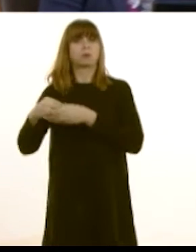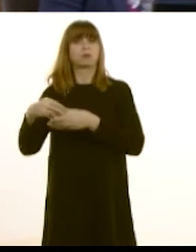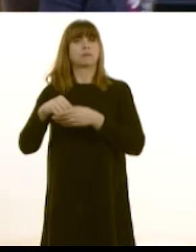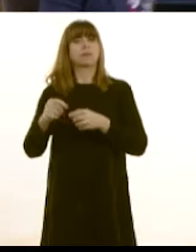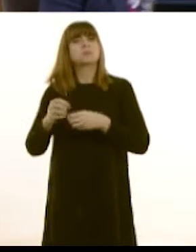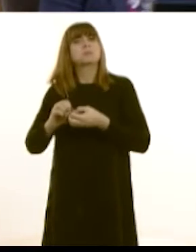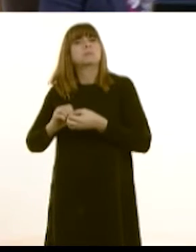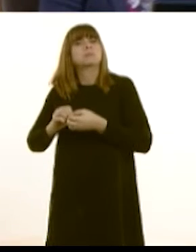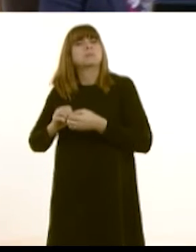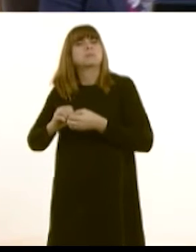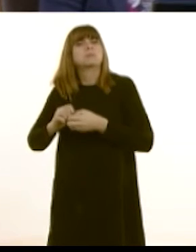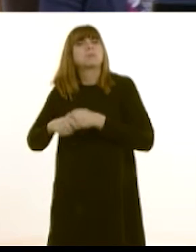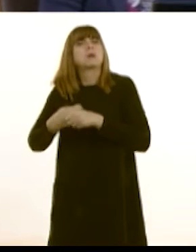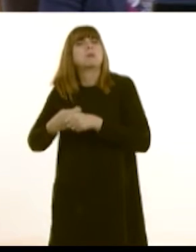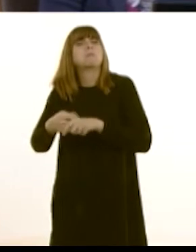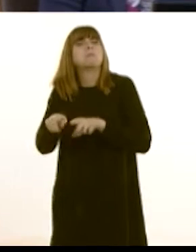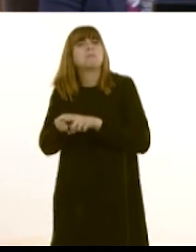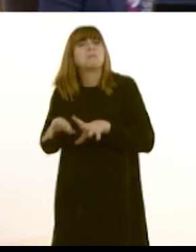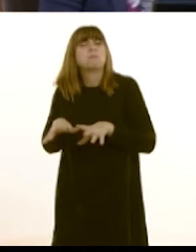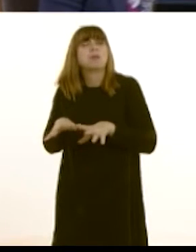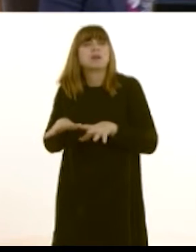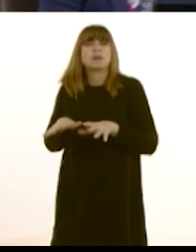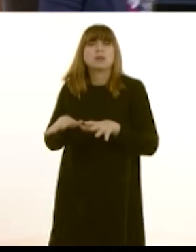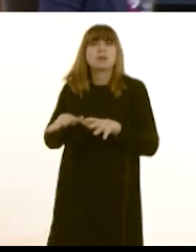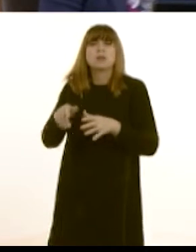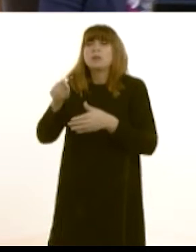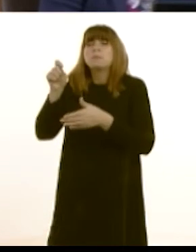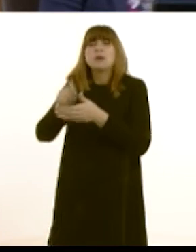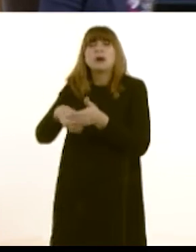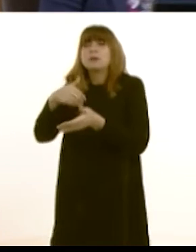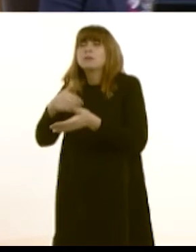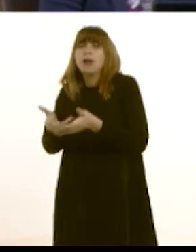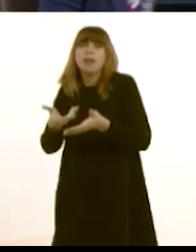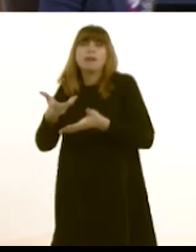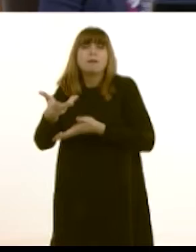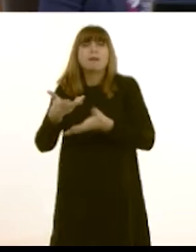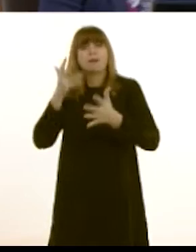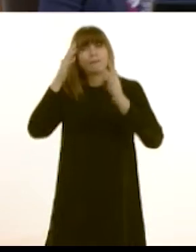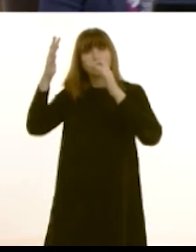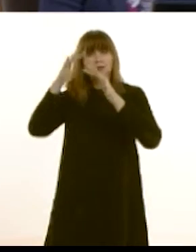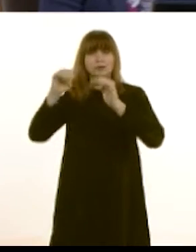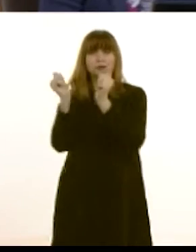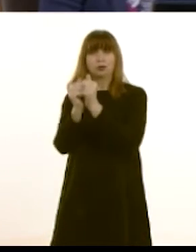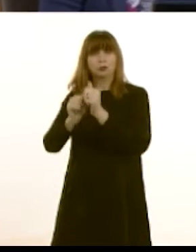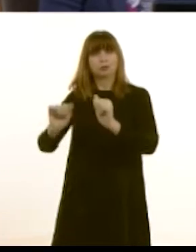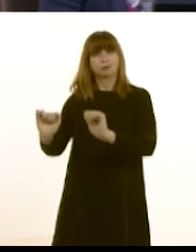yr ardal. Felly, maeín bwysig dros ben bod cyrff yn gweithio gydaíi gilyddóy busnesau, awdurdodau